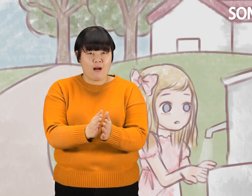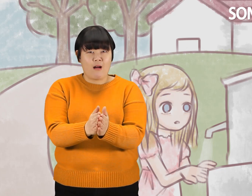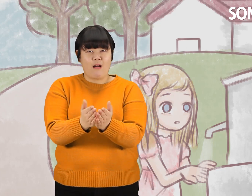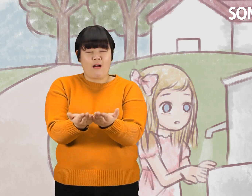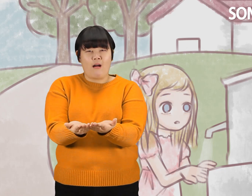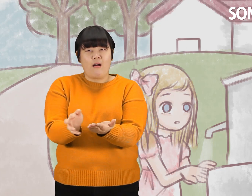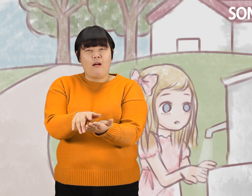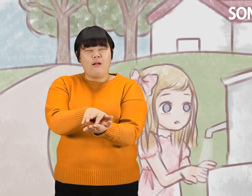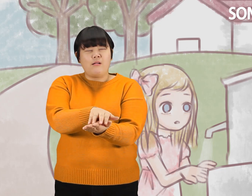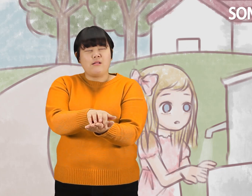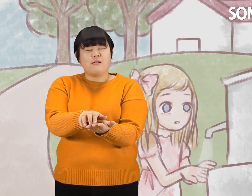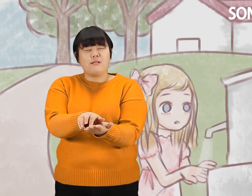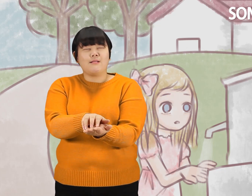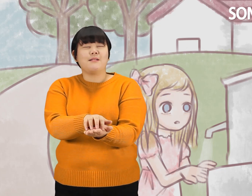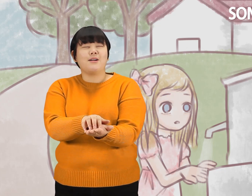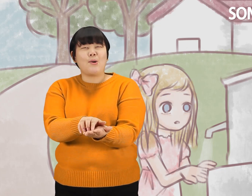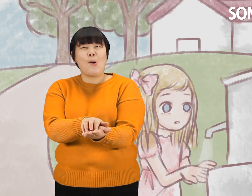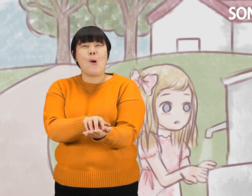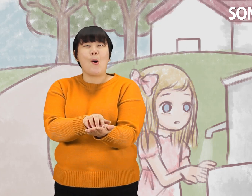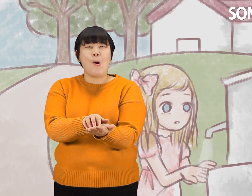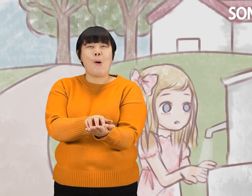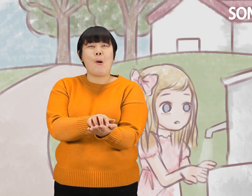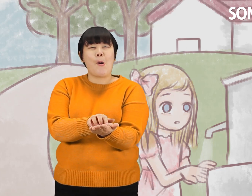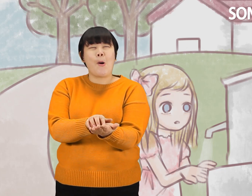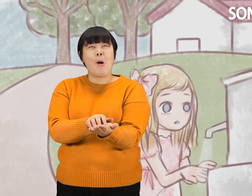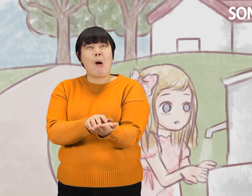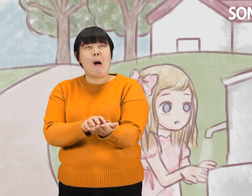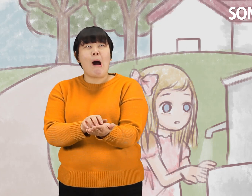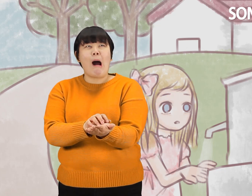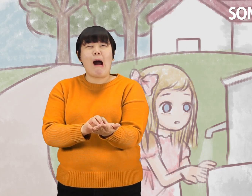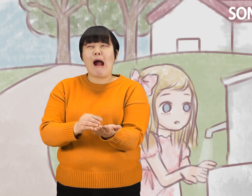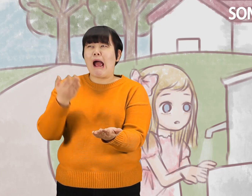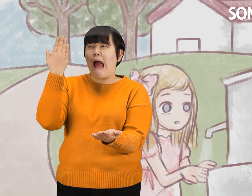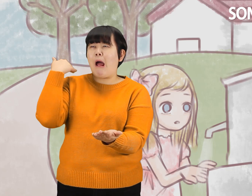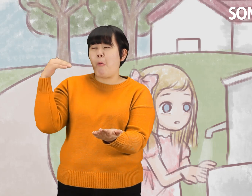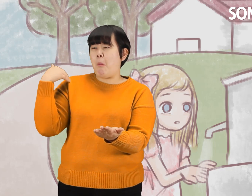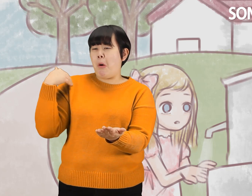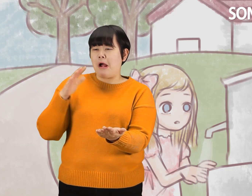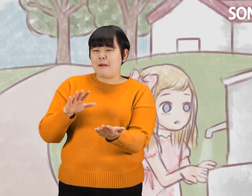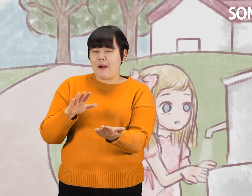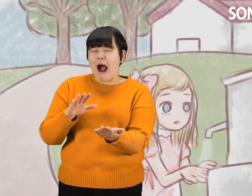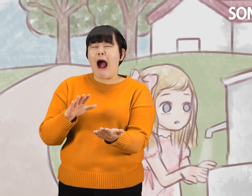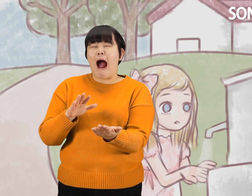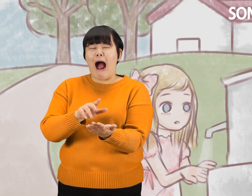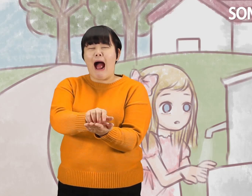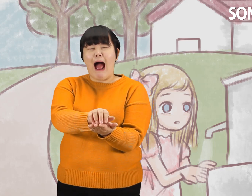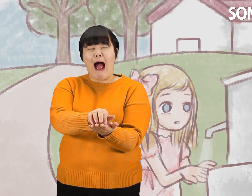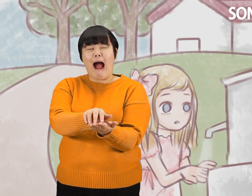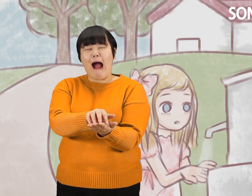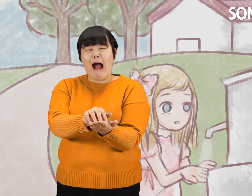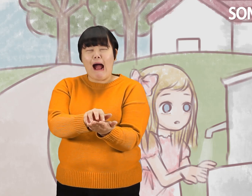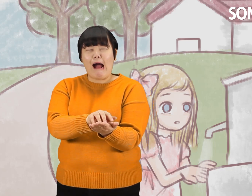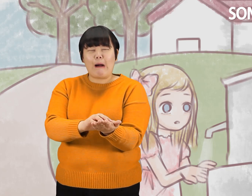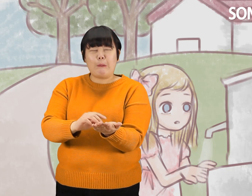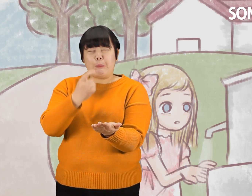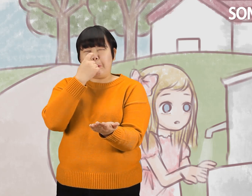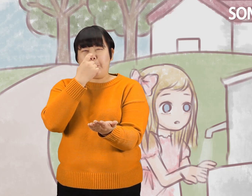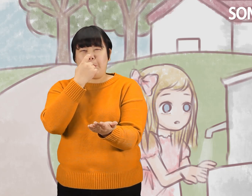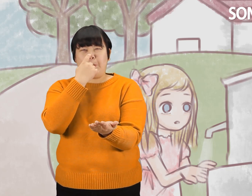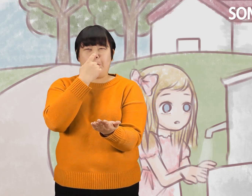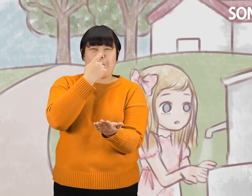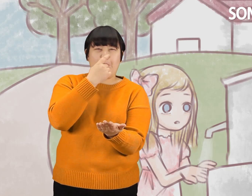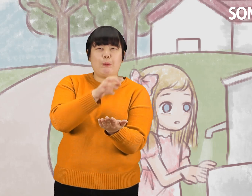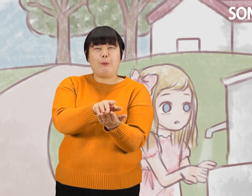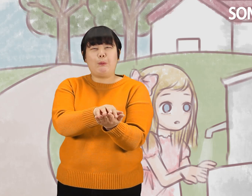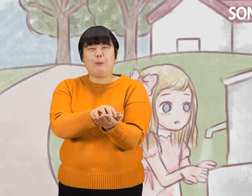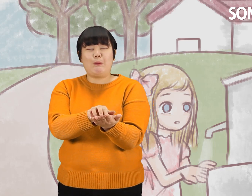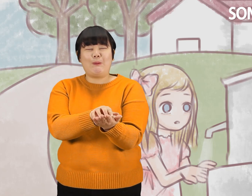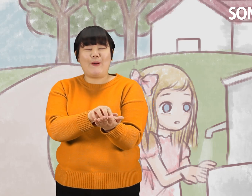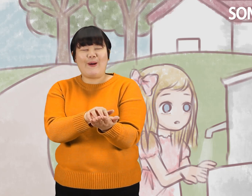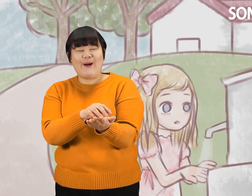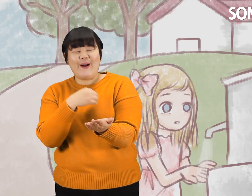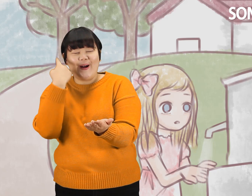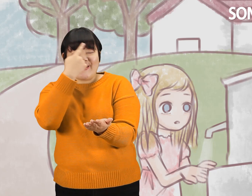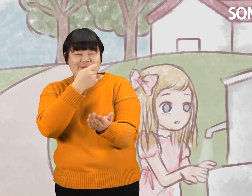ヘレンは点字でされた本を読みながら、今まで知らなかった多くのことを学びました。